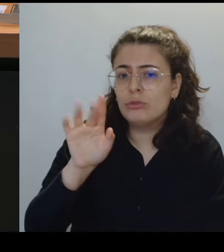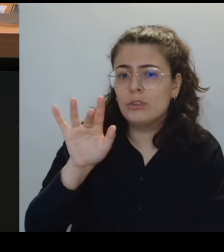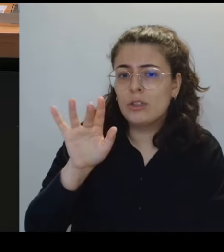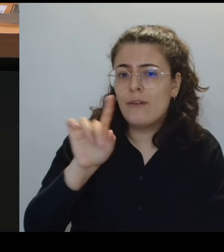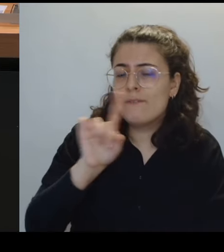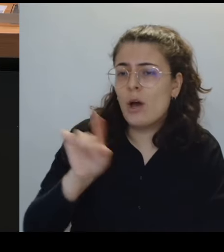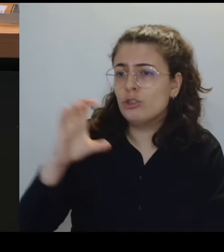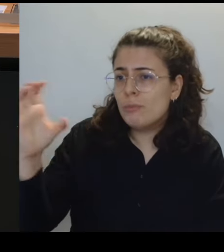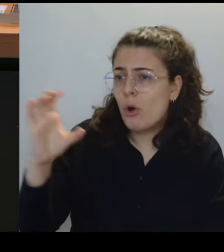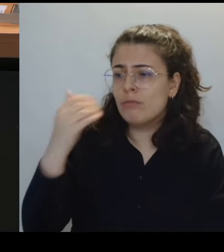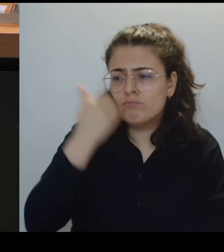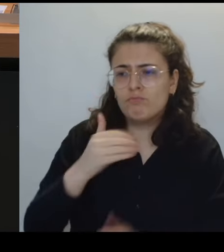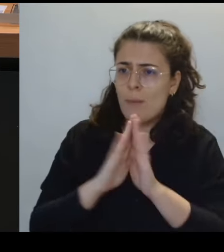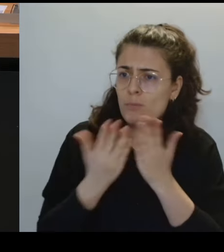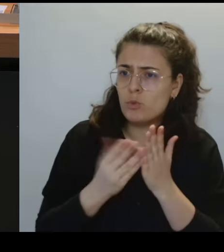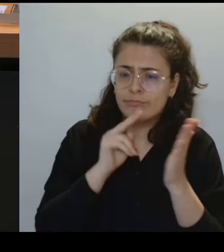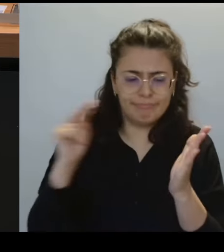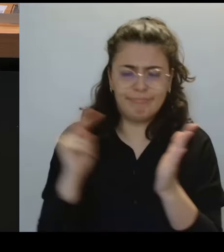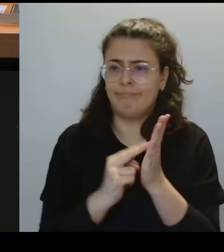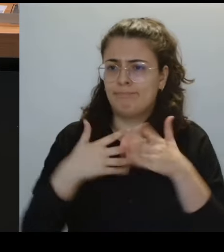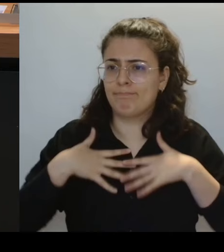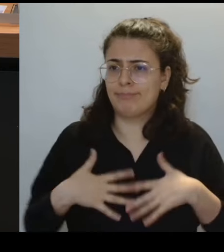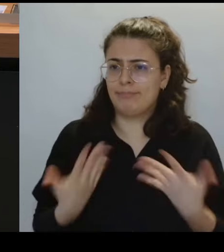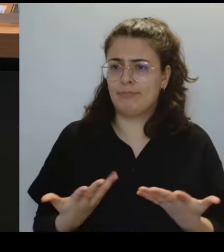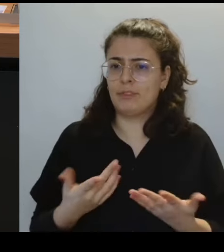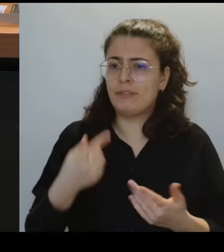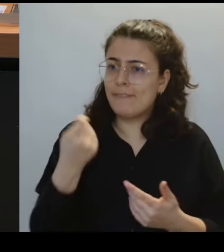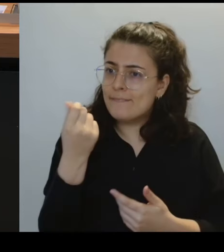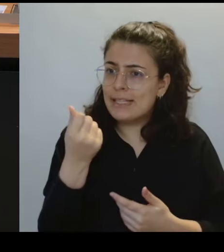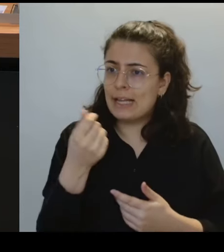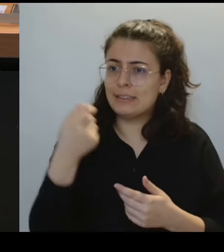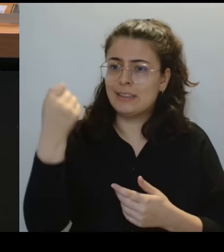Finanzsenator weiterhin stark. Leider nicht da.